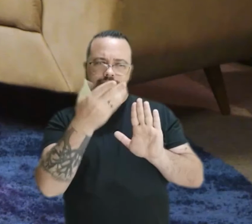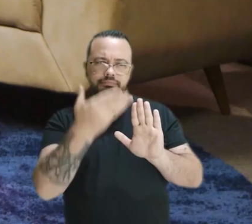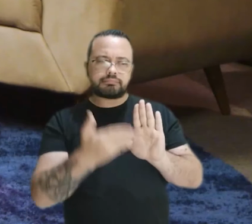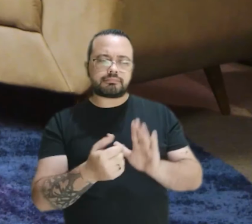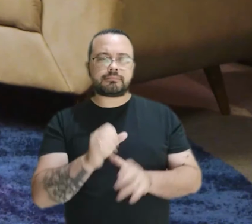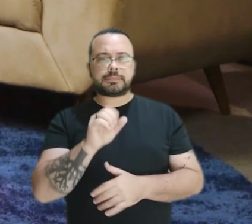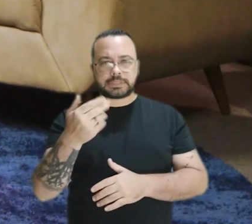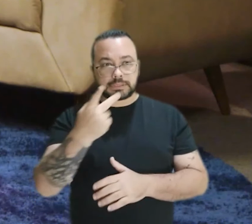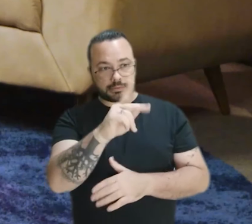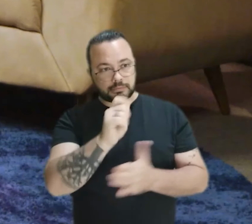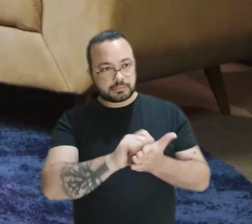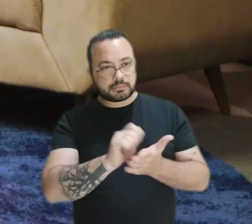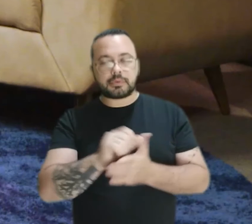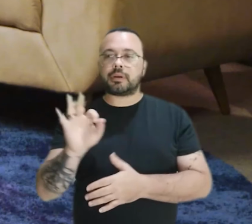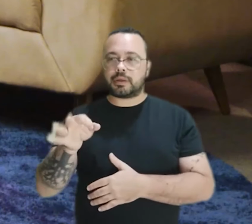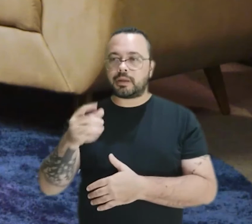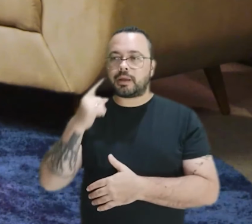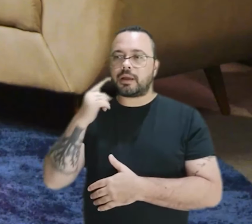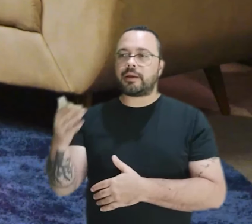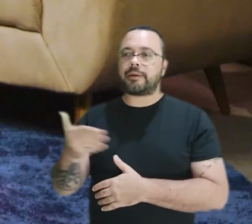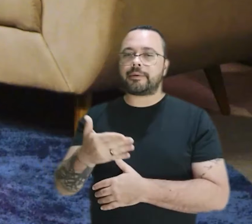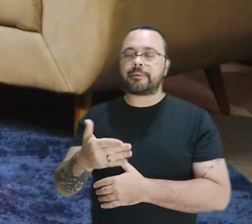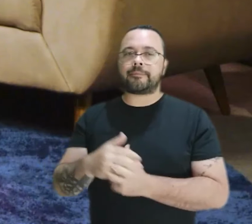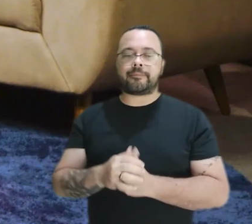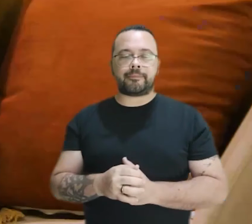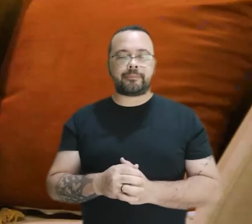Sim. Esse aqui. "As durações da casa".